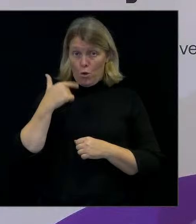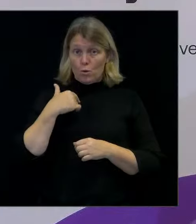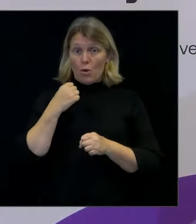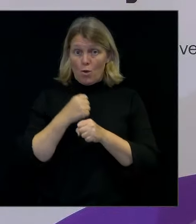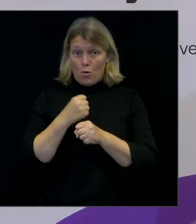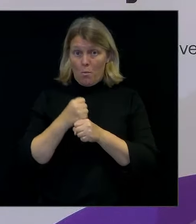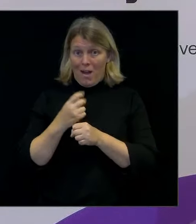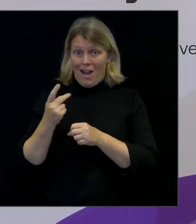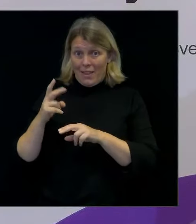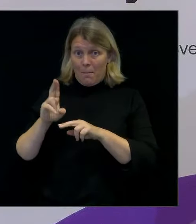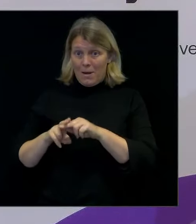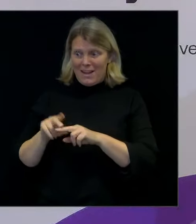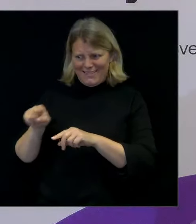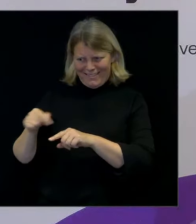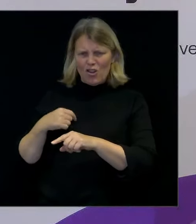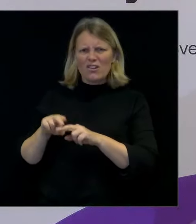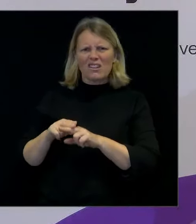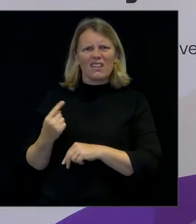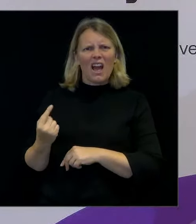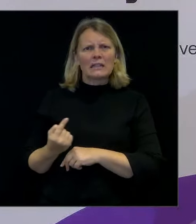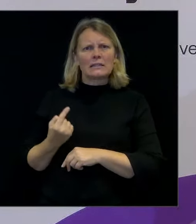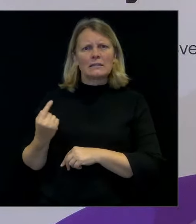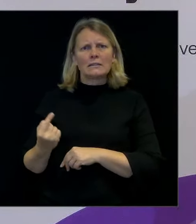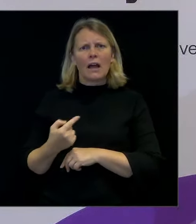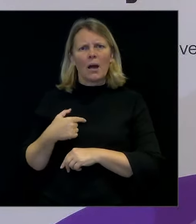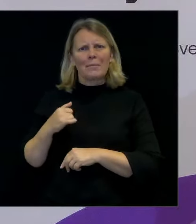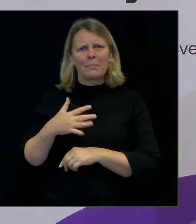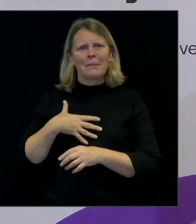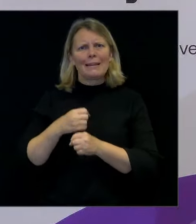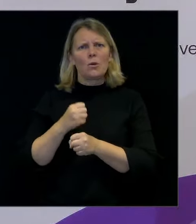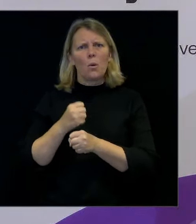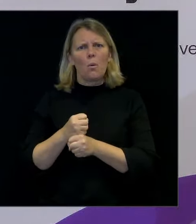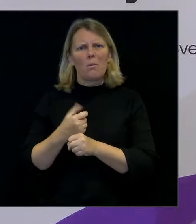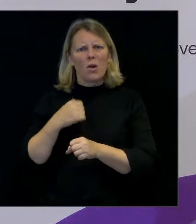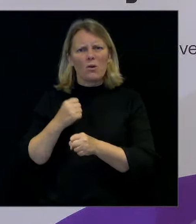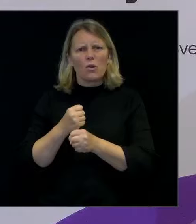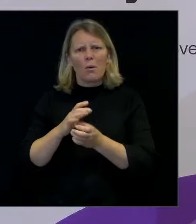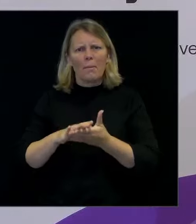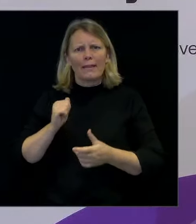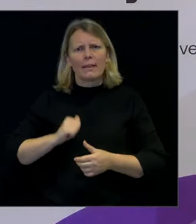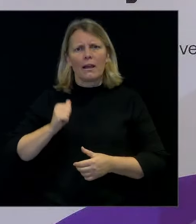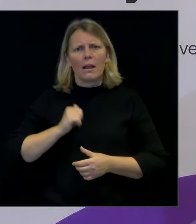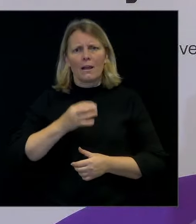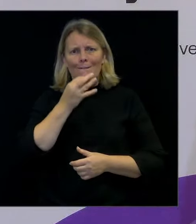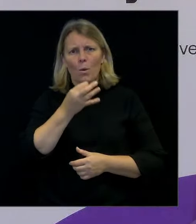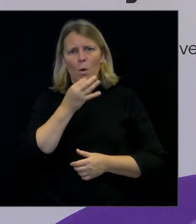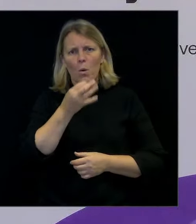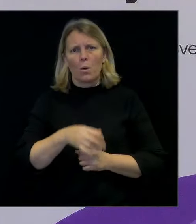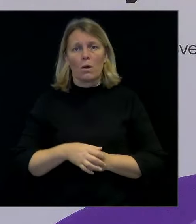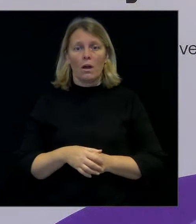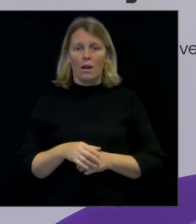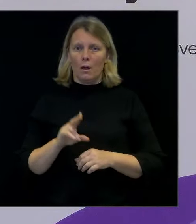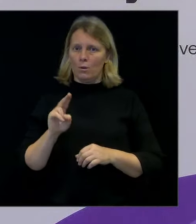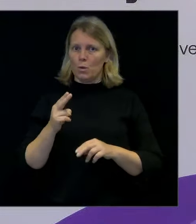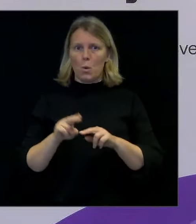Där jag arbetade tidigare kunde jag ibland känna mig ensam i arbetet med tillgänglighetsfrågor.